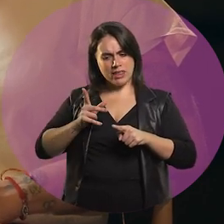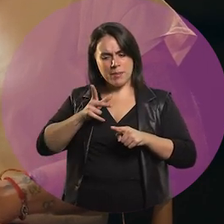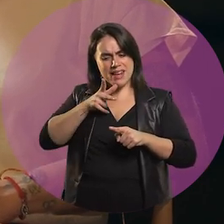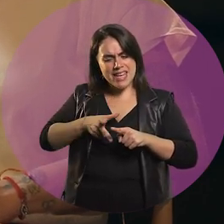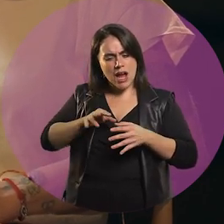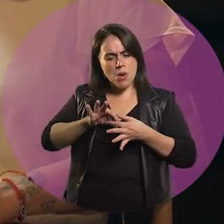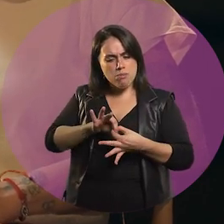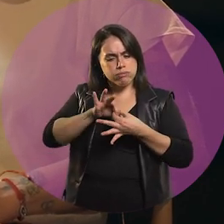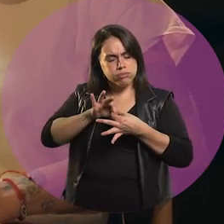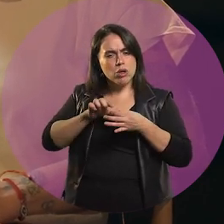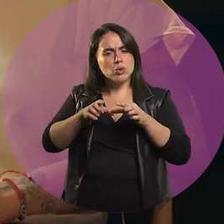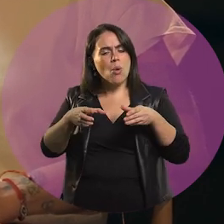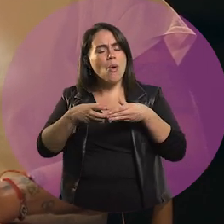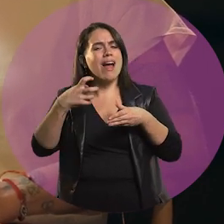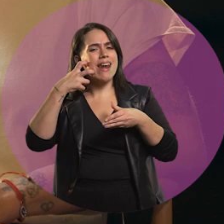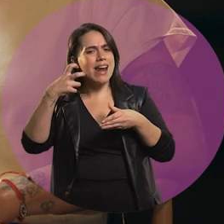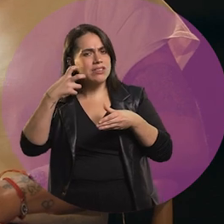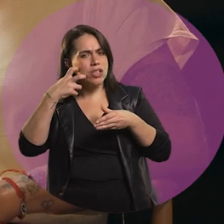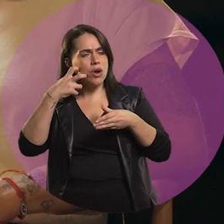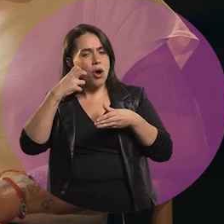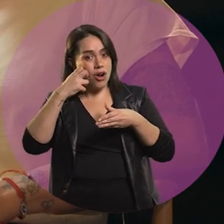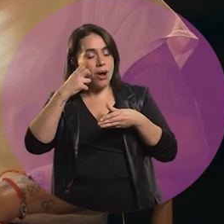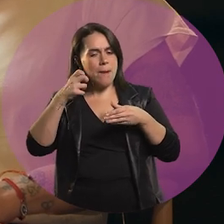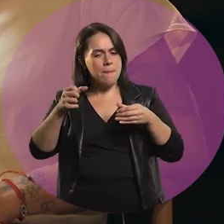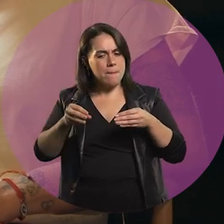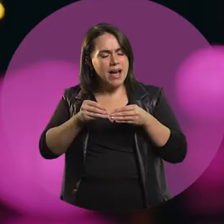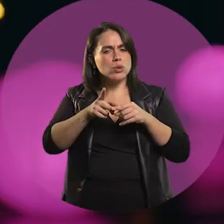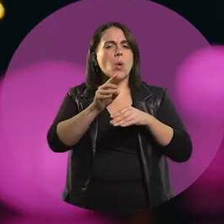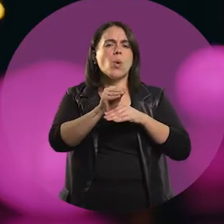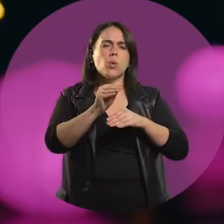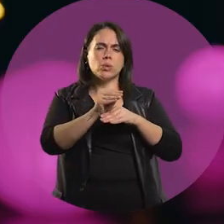Explicame un poco de qué va esa definición.